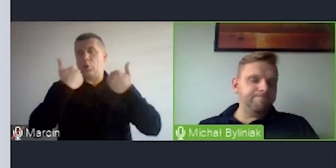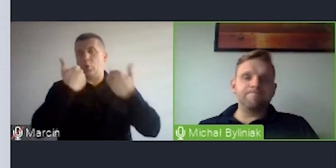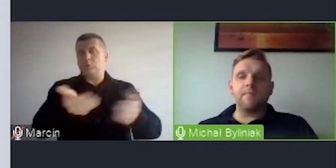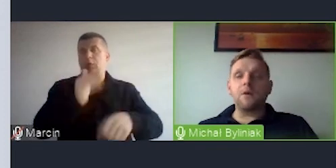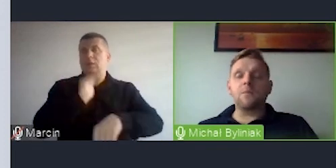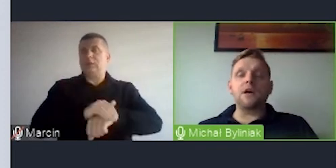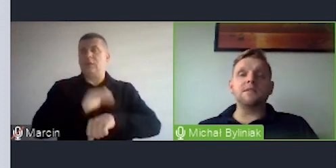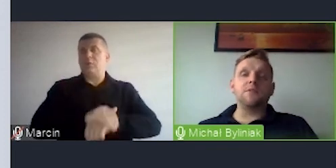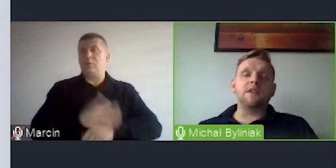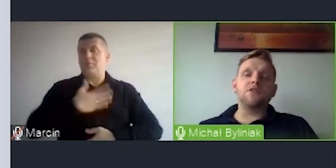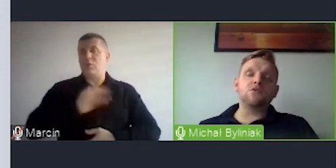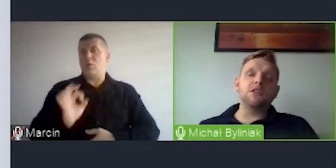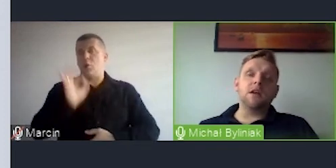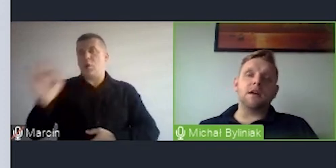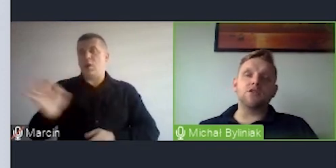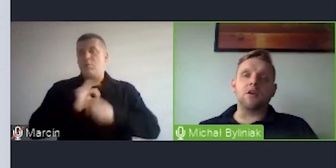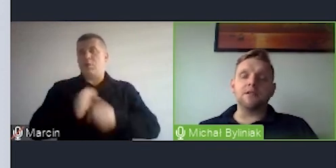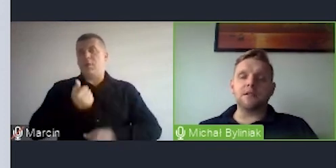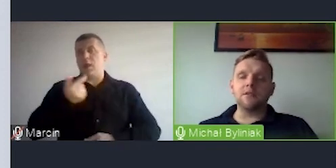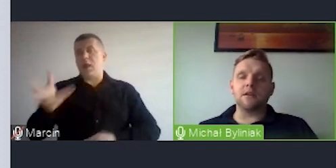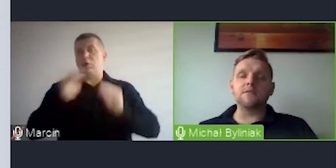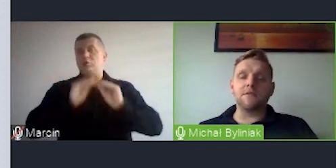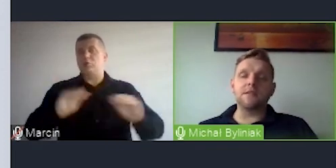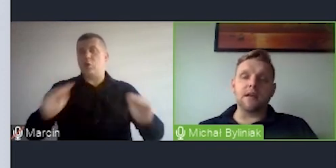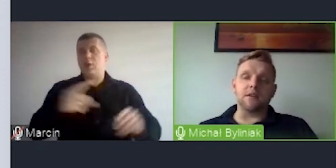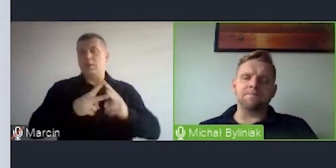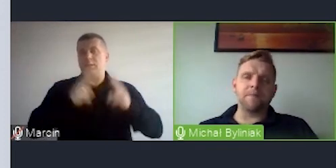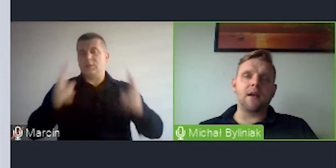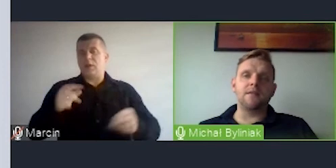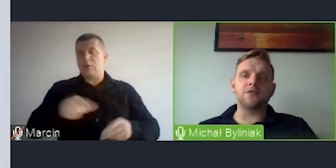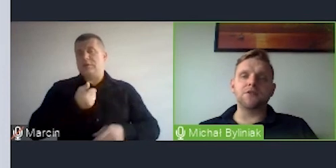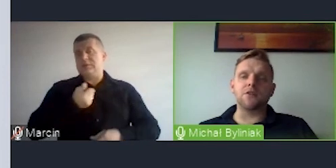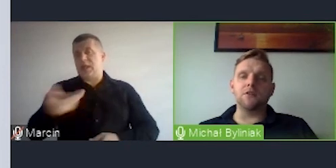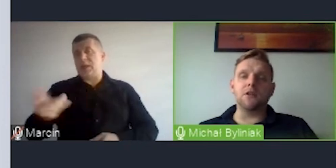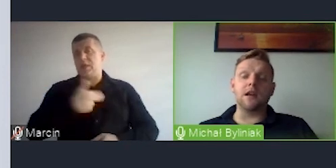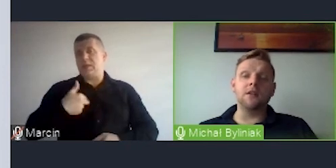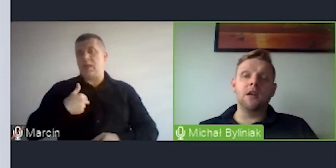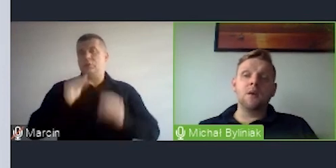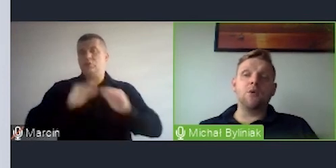Miałem okazję prowadzić już kilka szkoleń z tego zakresu w tej serii naszych szkoleń online.